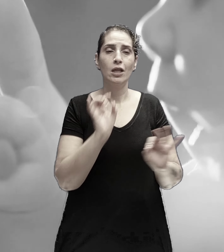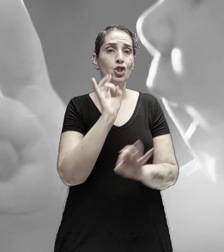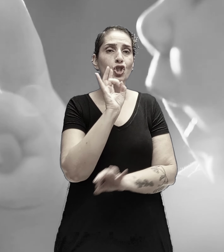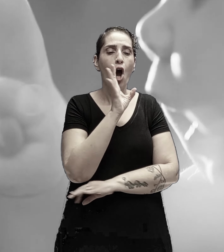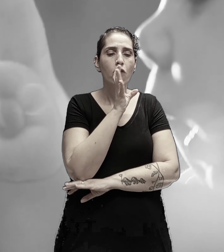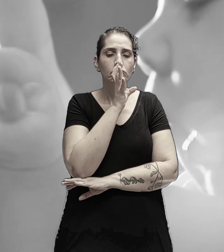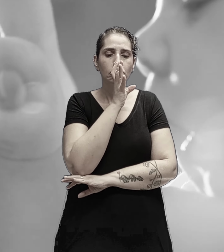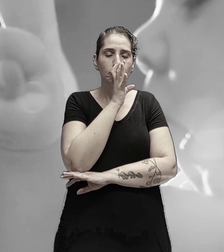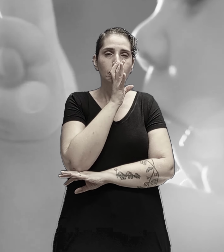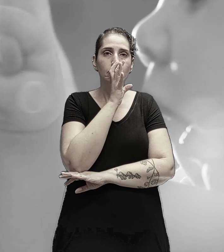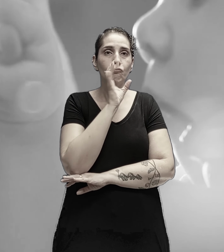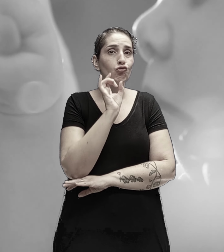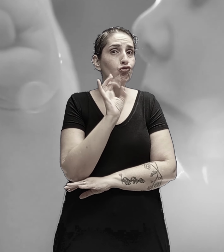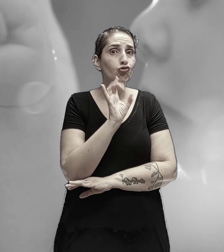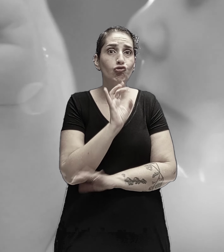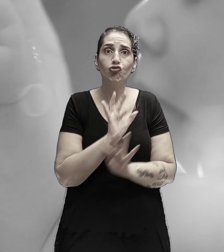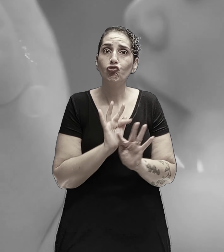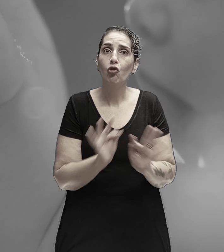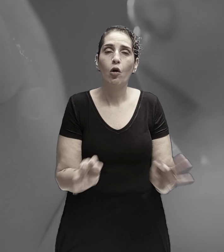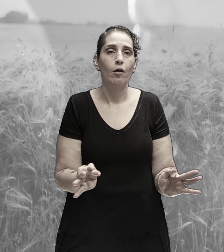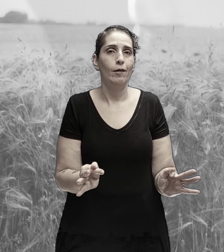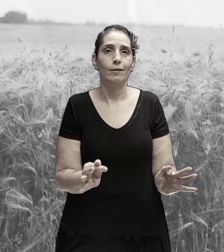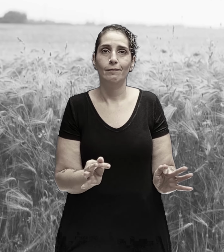Apenas observar.